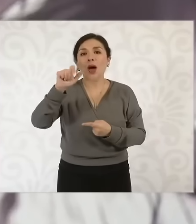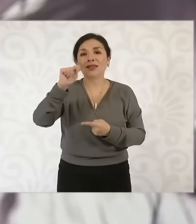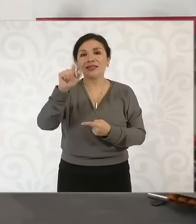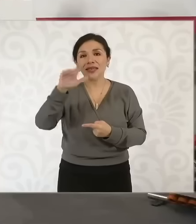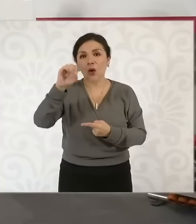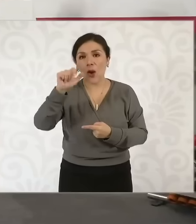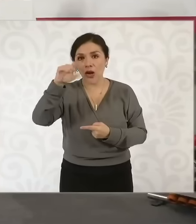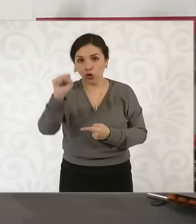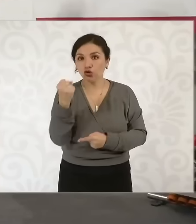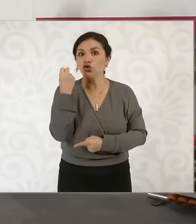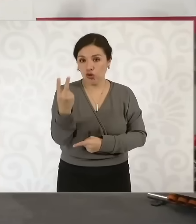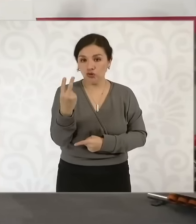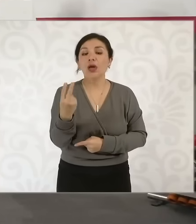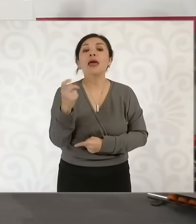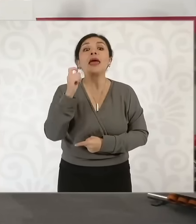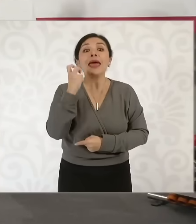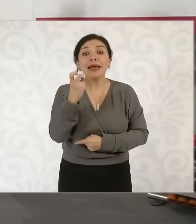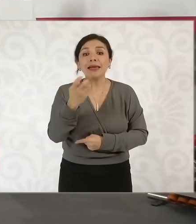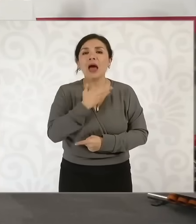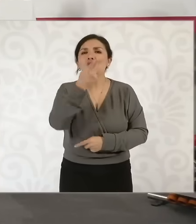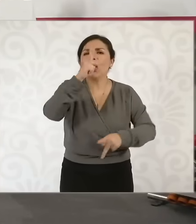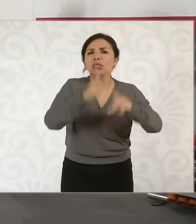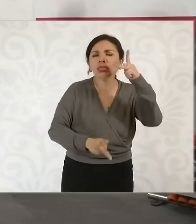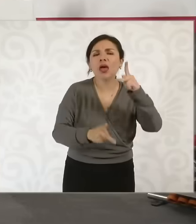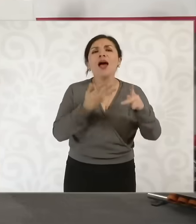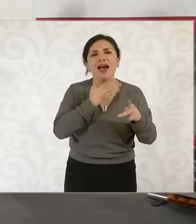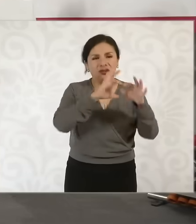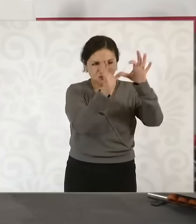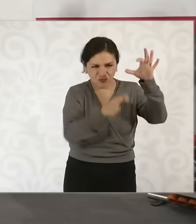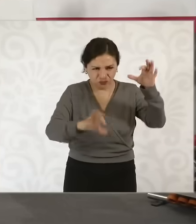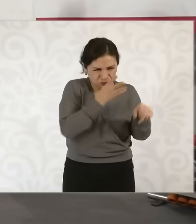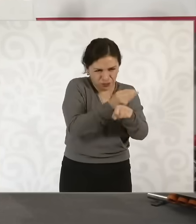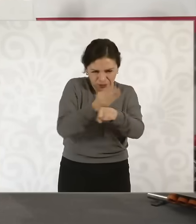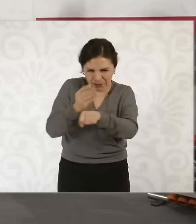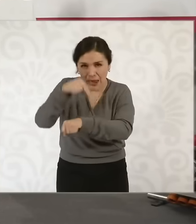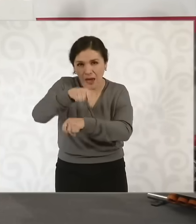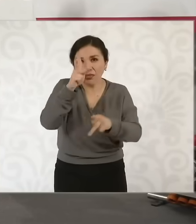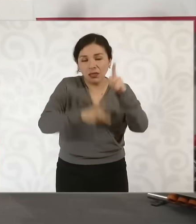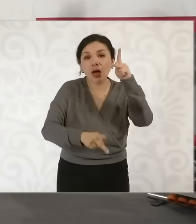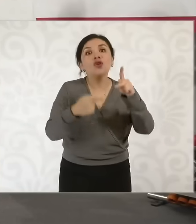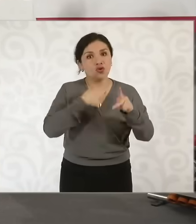conexión. Hay una eh quedó concluso una serie de gasoductos que que nosotros tenemos la oportunidad